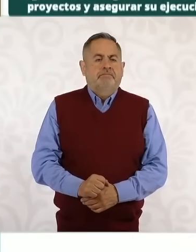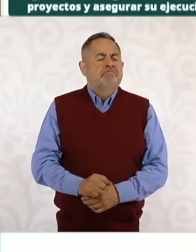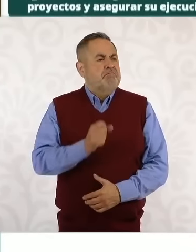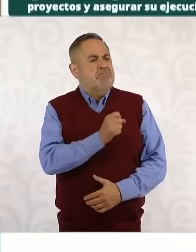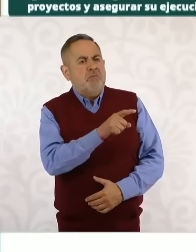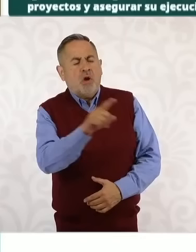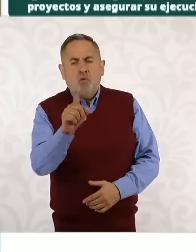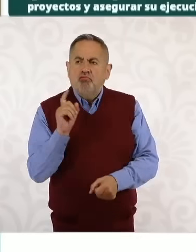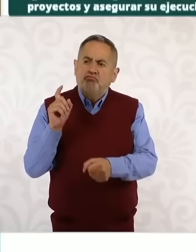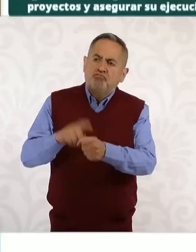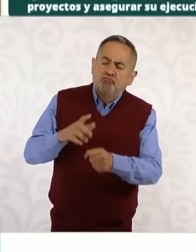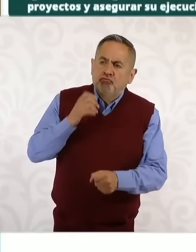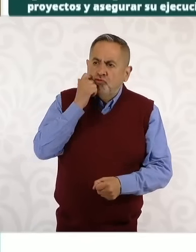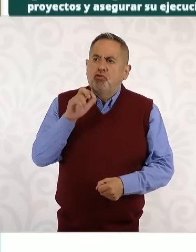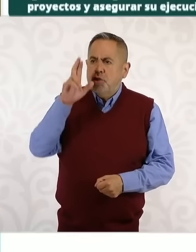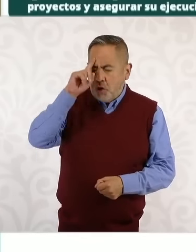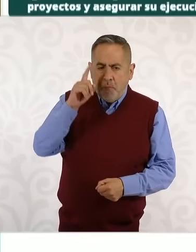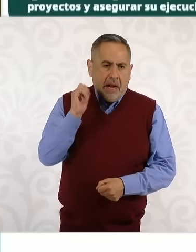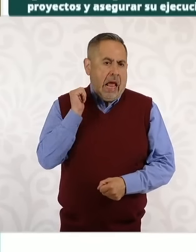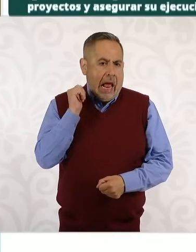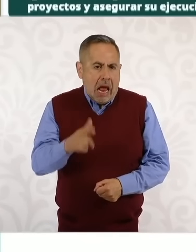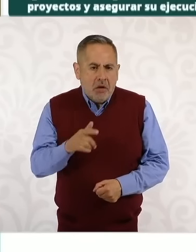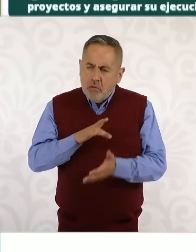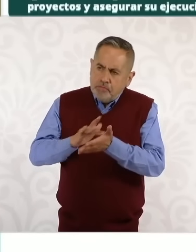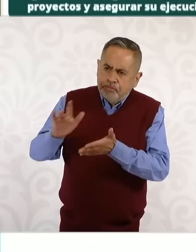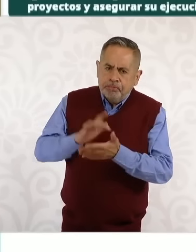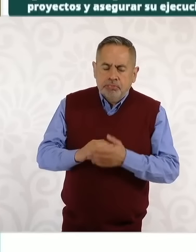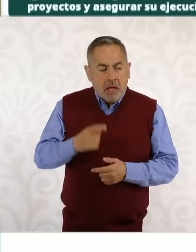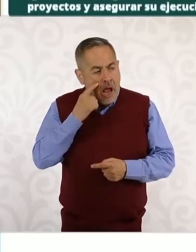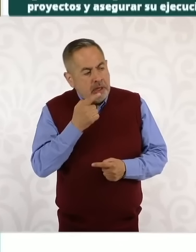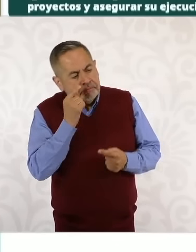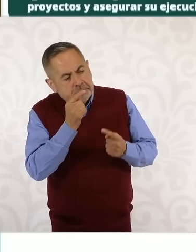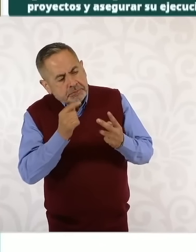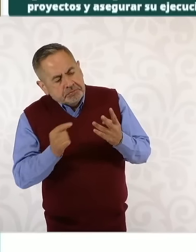los requisitos que que se que se que se estaban pidiendo en la convocatoria. En función de esta